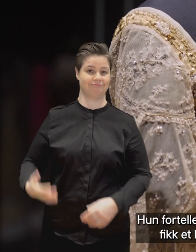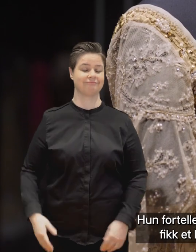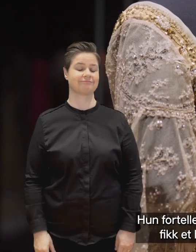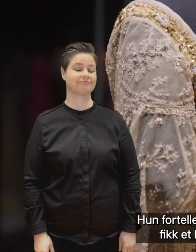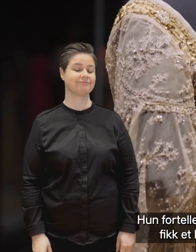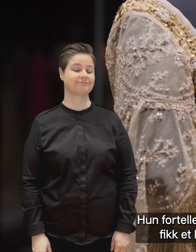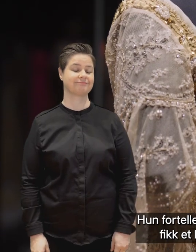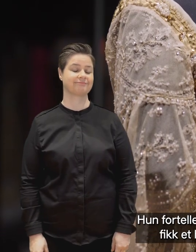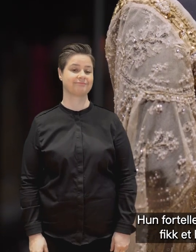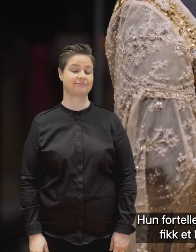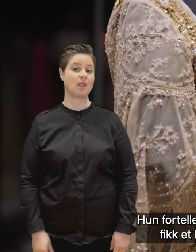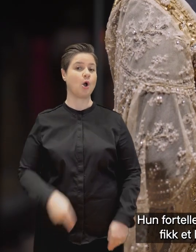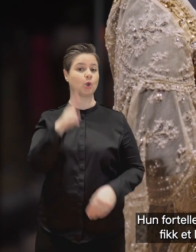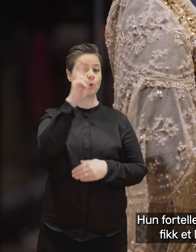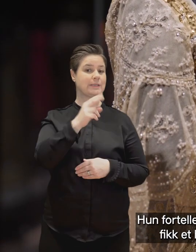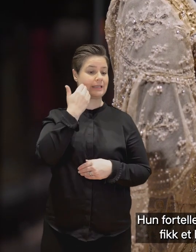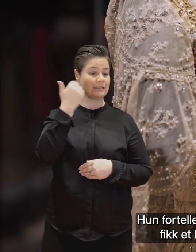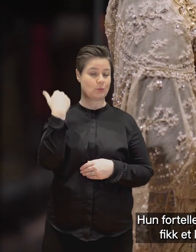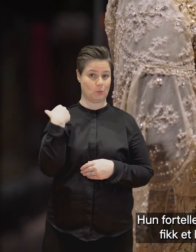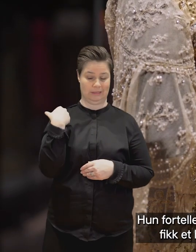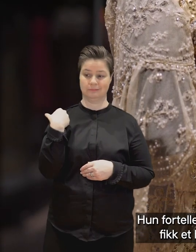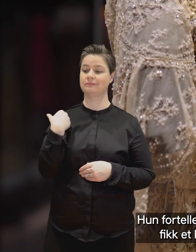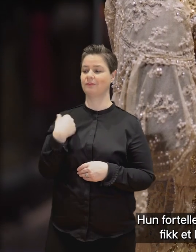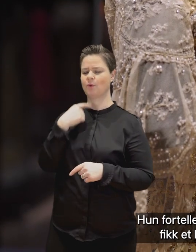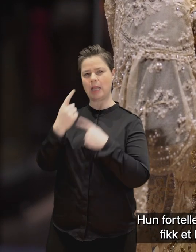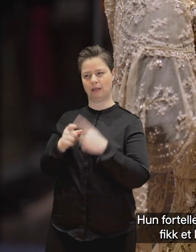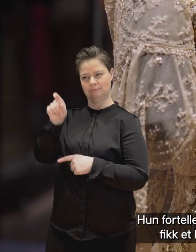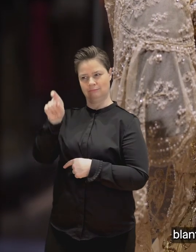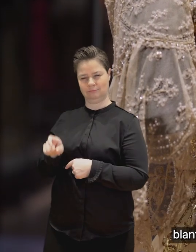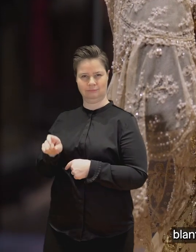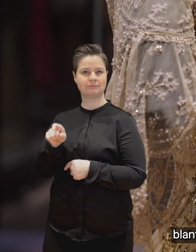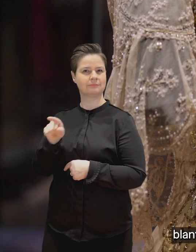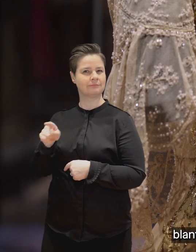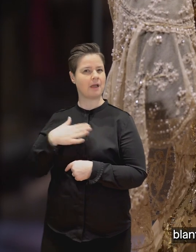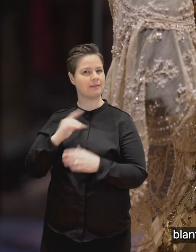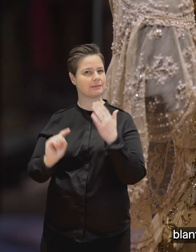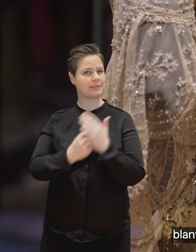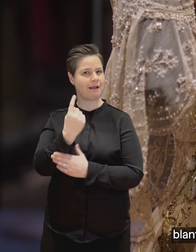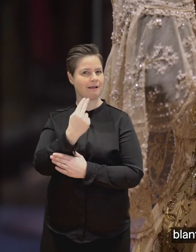Hun forteller at den unge dronningen fikk et helt spesielt kallenavn blant venner og familie.